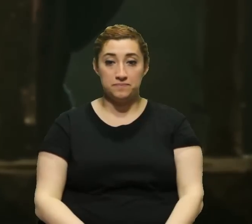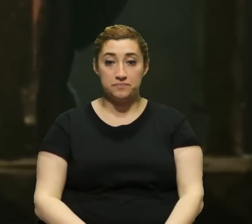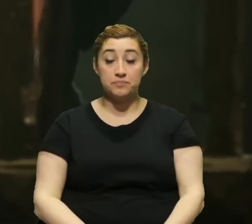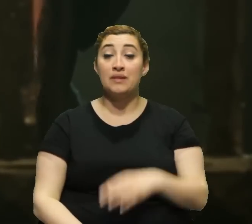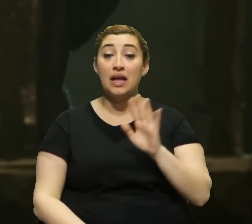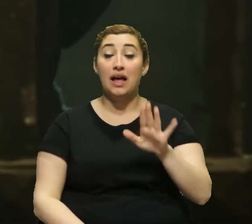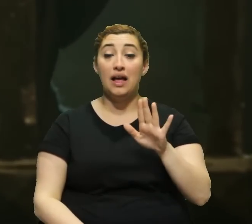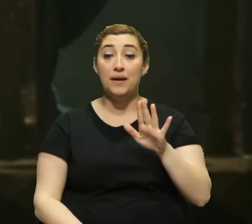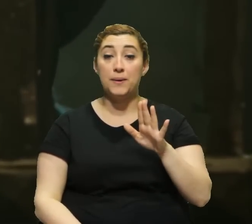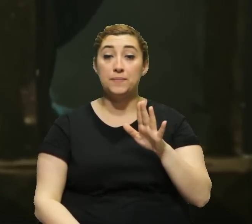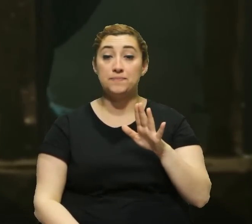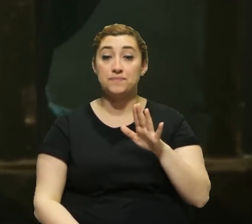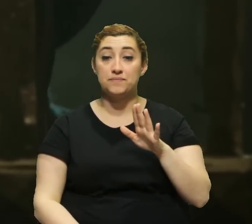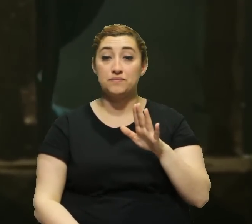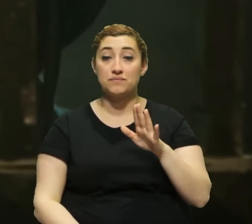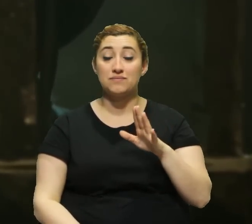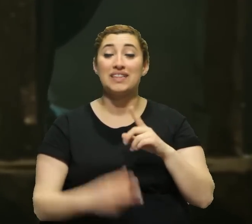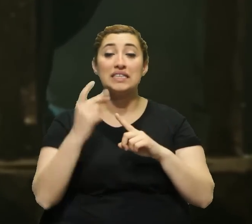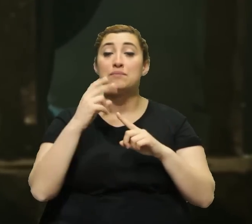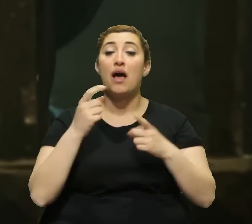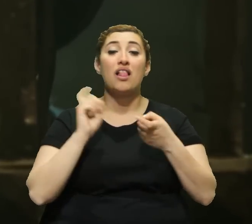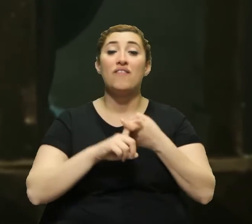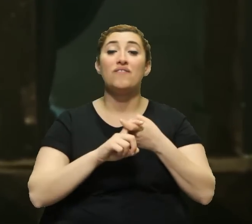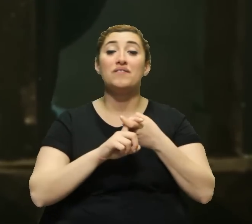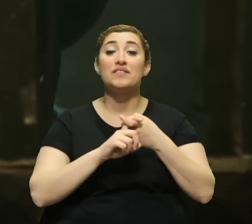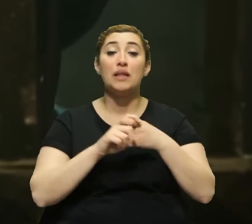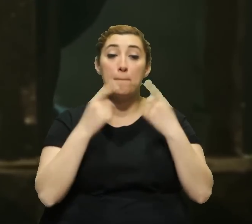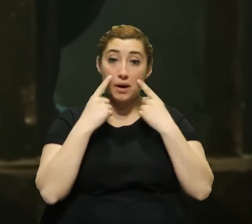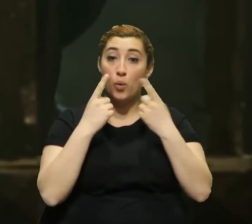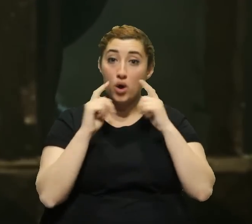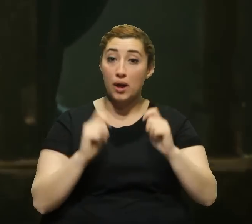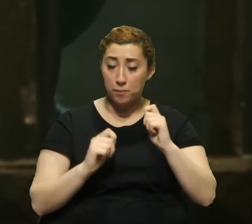Ha, İsmail’imle alakadardırlar bilirim.